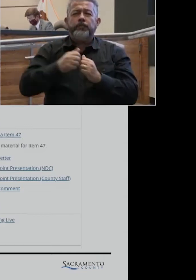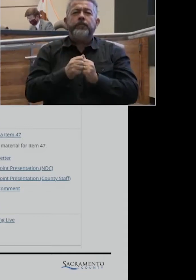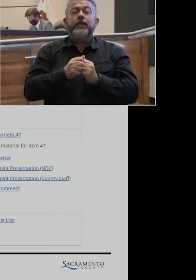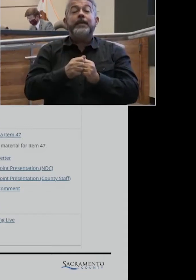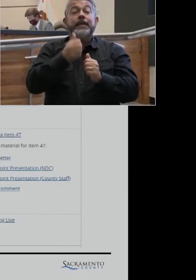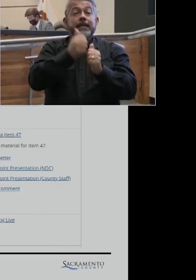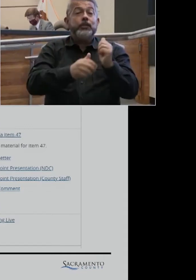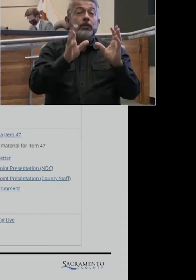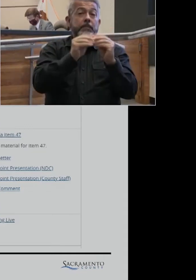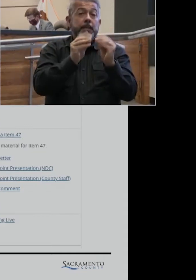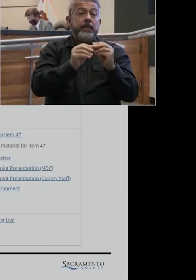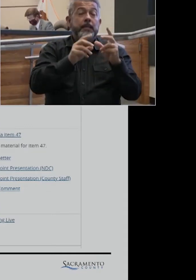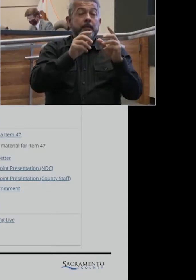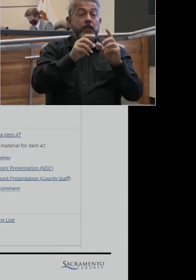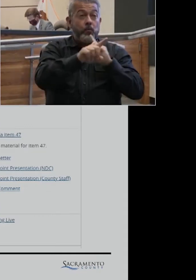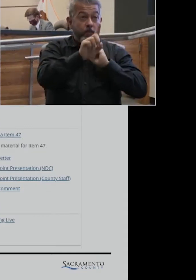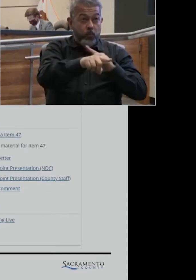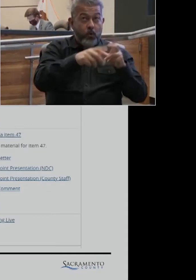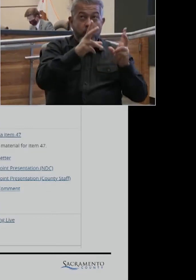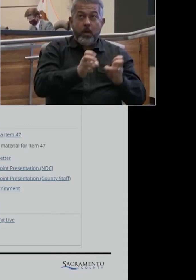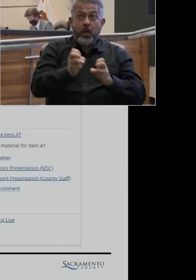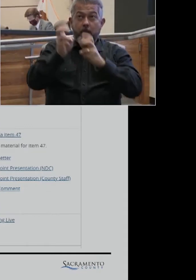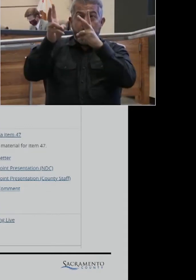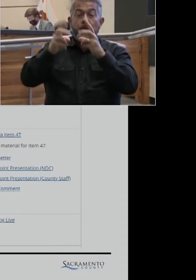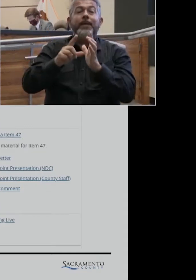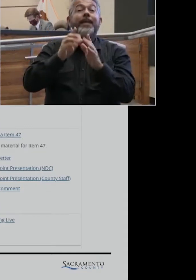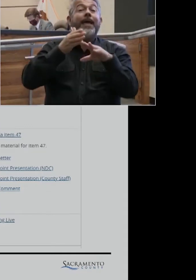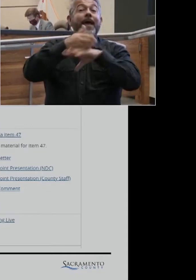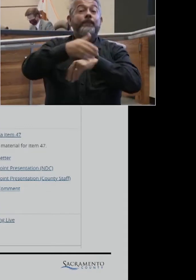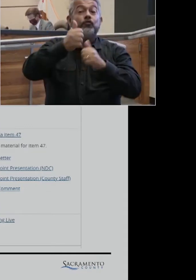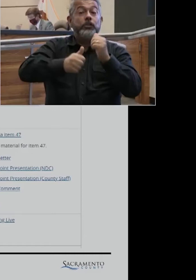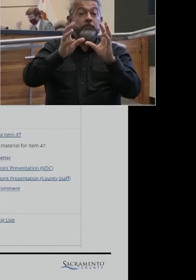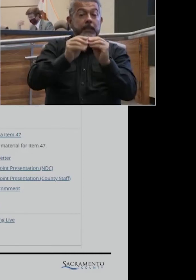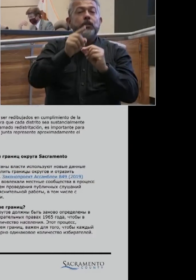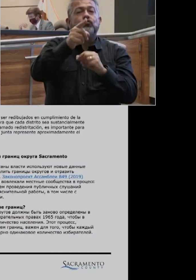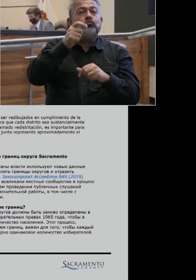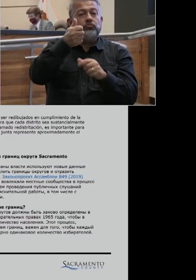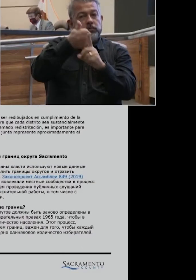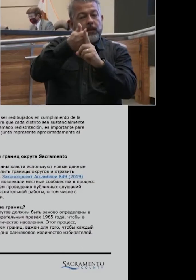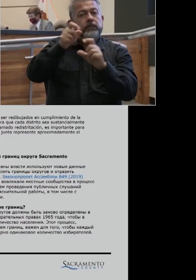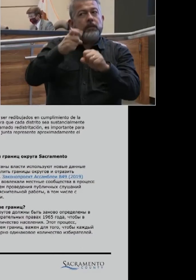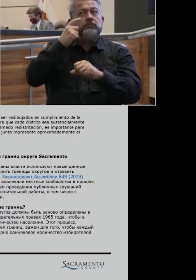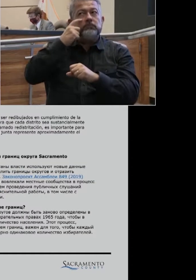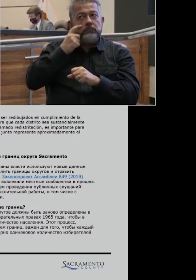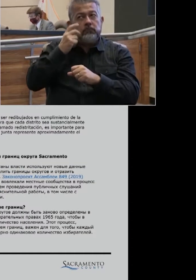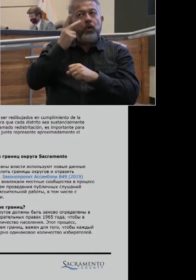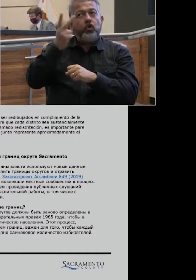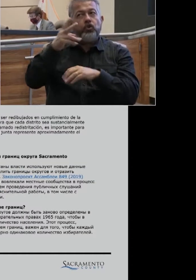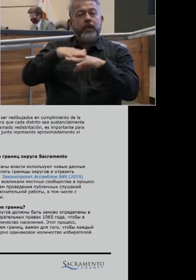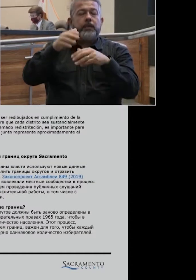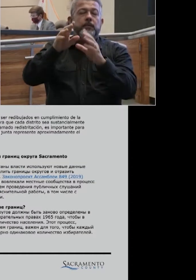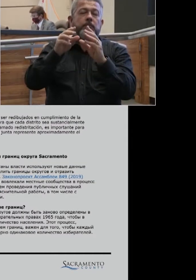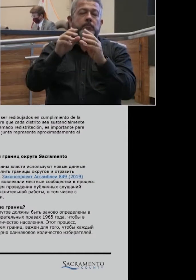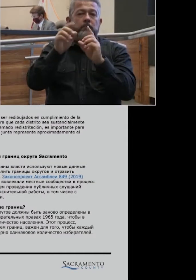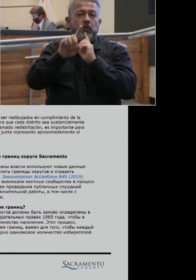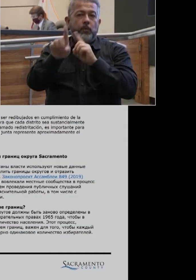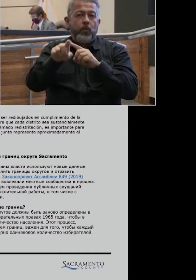OTHER MATERIALS. AND A RECORDING UP LOADED AND AND A RECORDING UP LOADED AND AVAILABLE TO VIEW AFTER EACH AVAILABLE TO VIEW AFTER EACH MEETING. MEETING. AN EXPLANATION OF THE